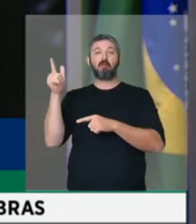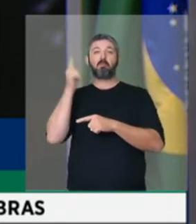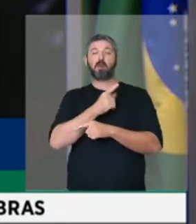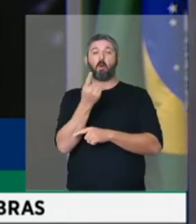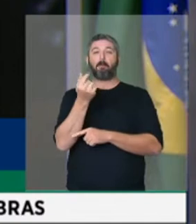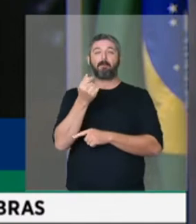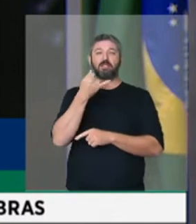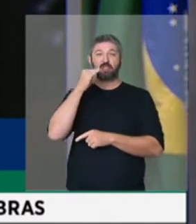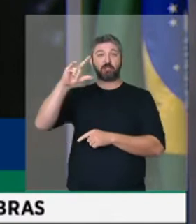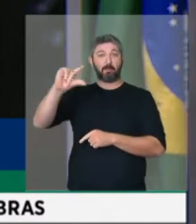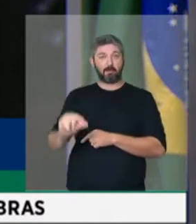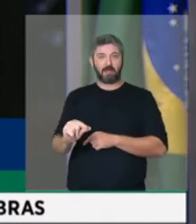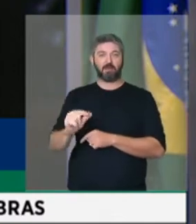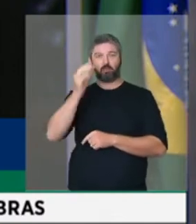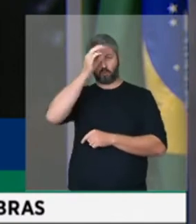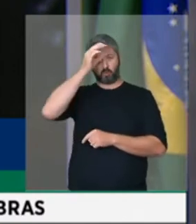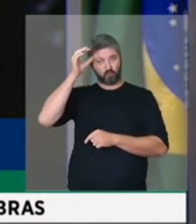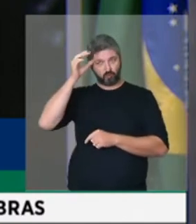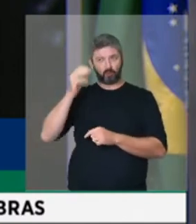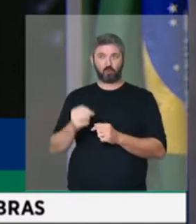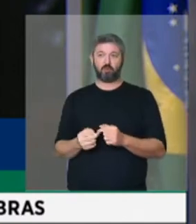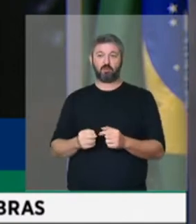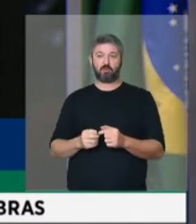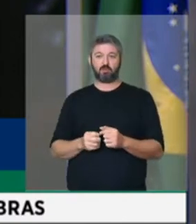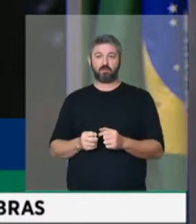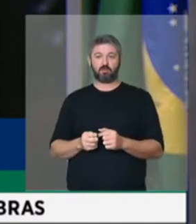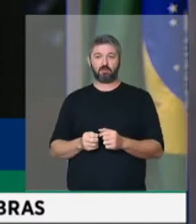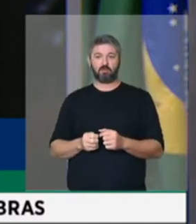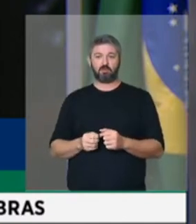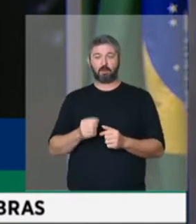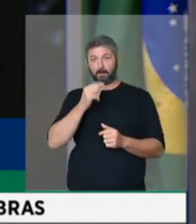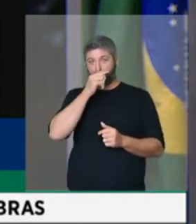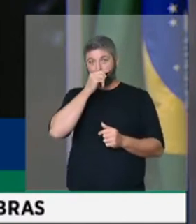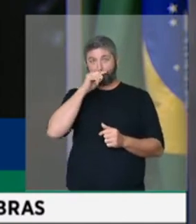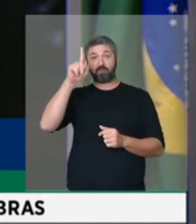AJUDAR, DOS 25 BILHÕES QUE SERÃO ARRECADADOS NESSA CAPITALIZAÇÃO, A MAIORIA